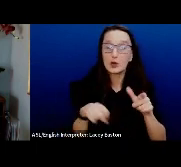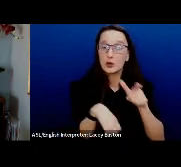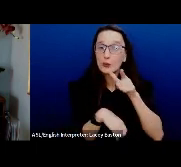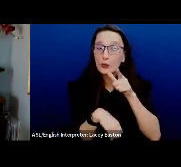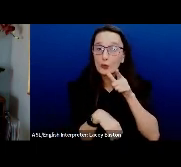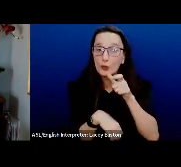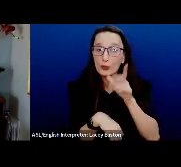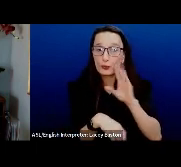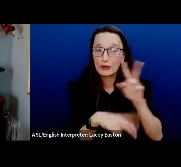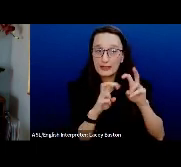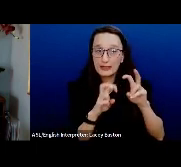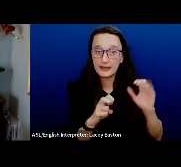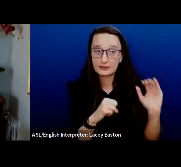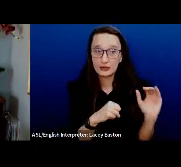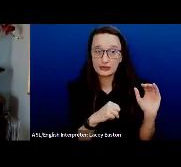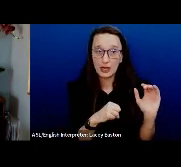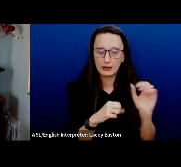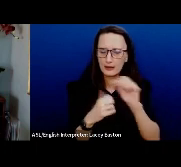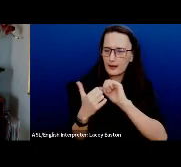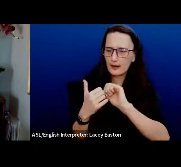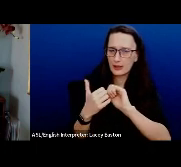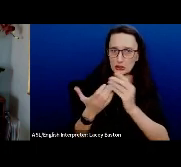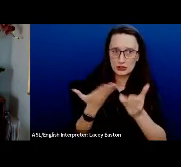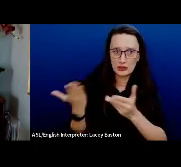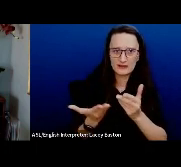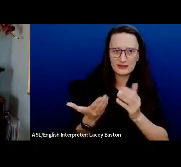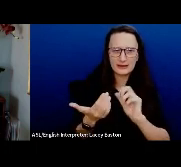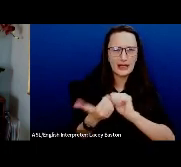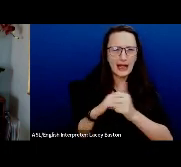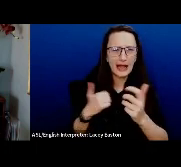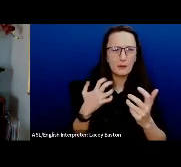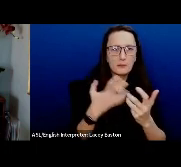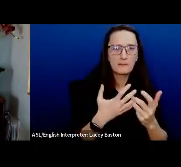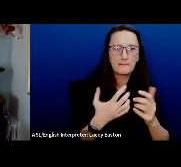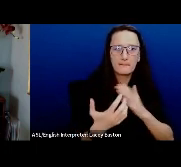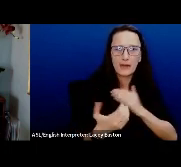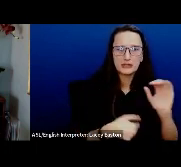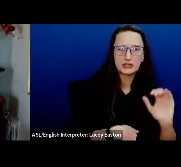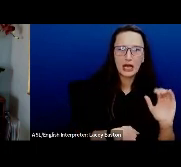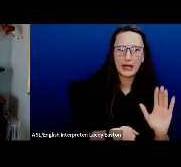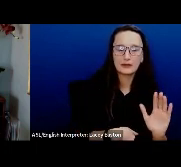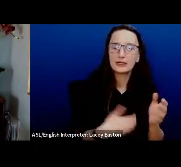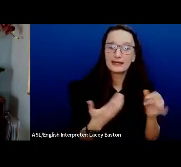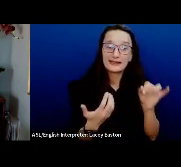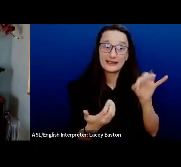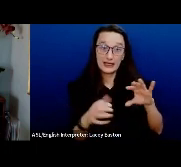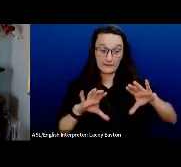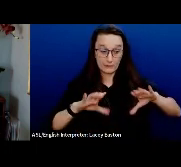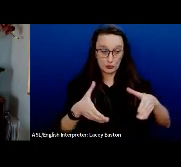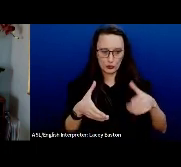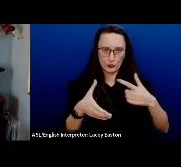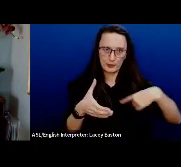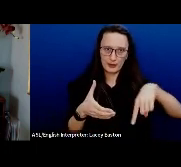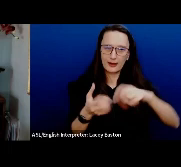¿Funcionarán los servicios para mi hijo? si es un grupo, cuántos niños hay en el grupo? así que